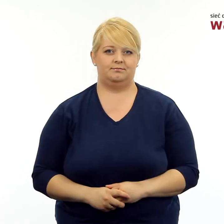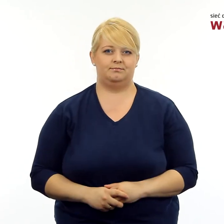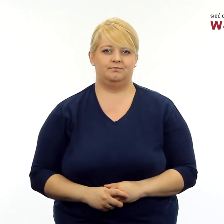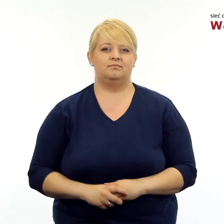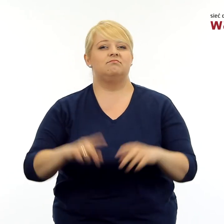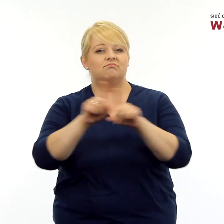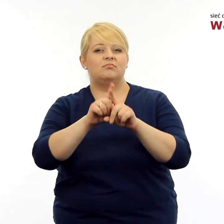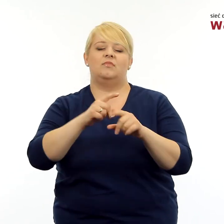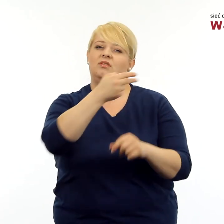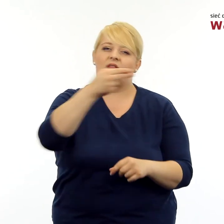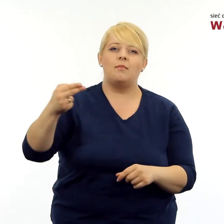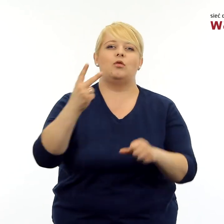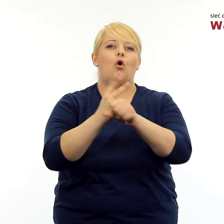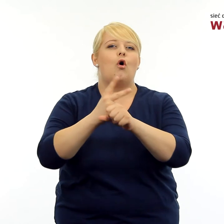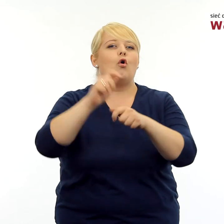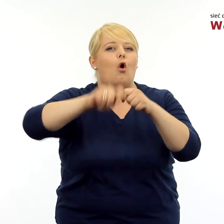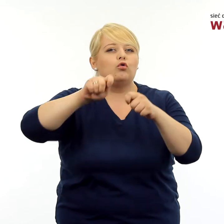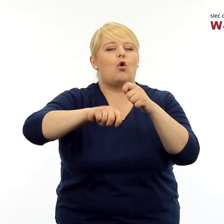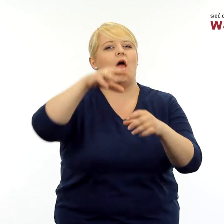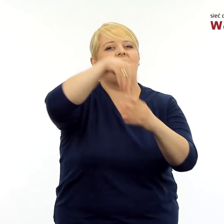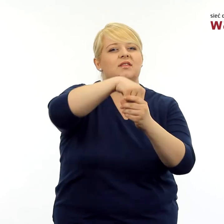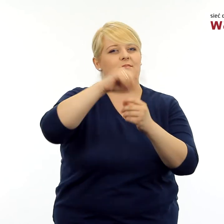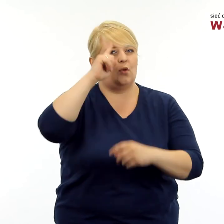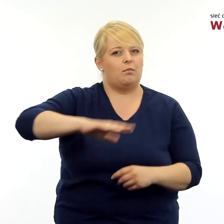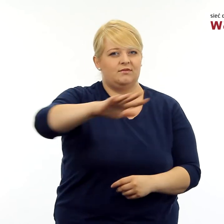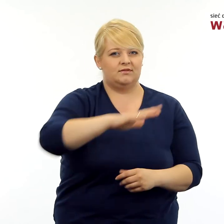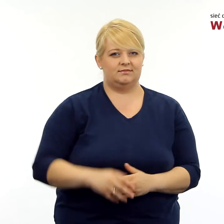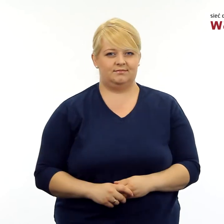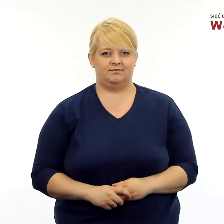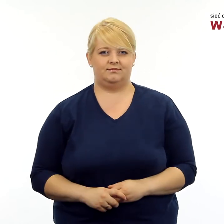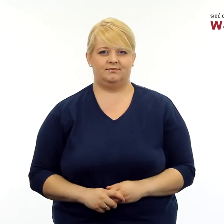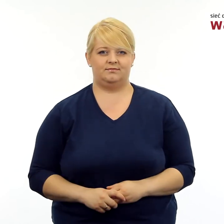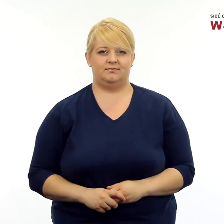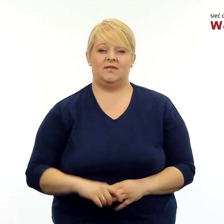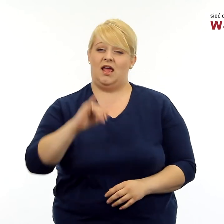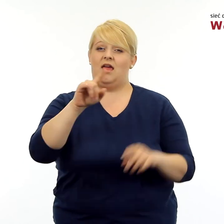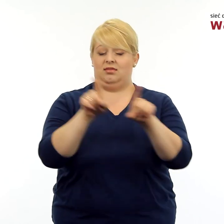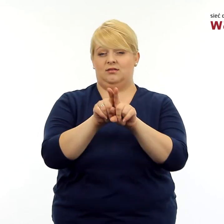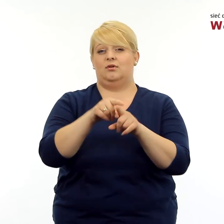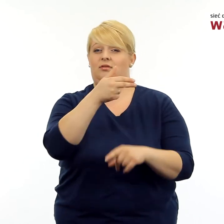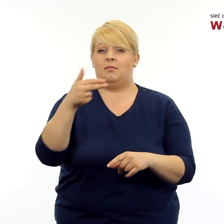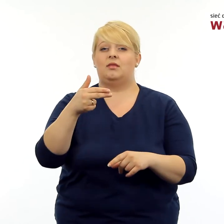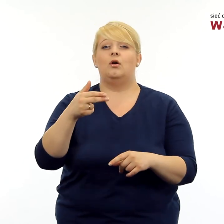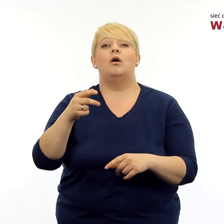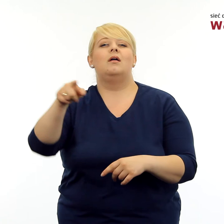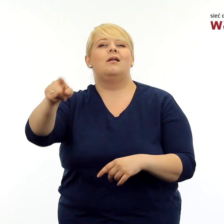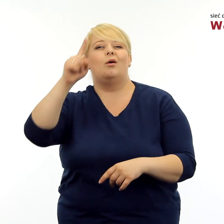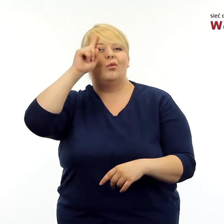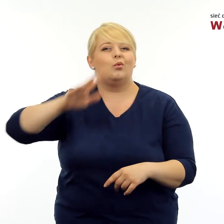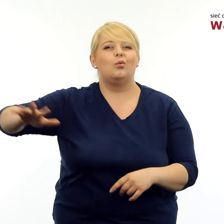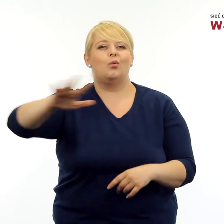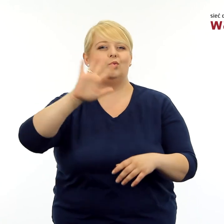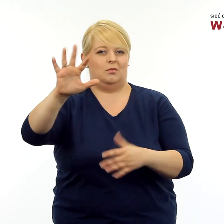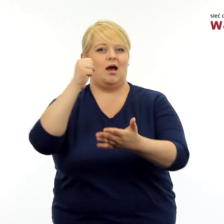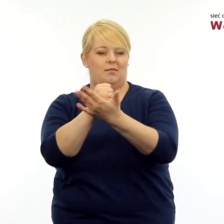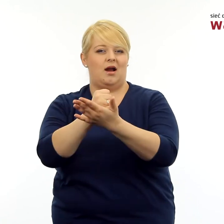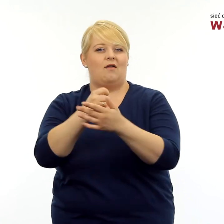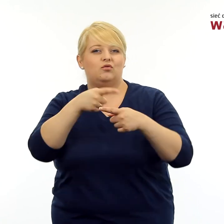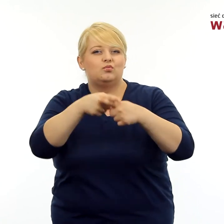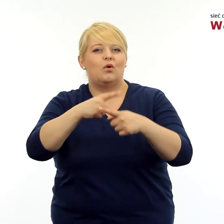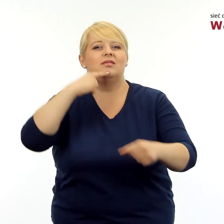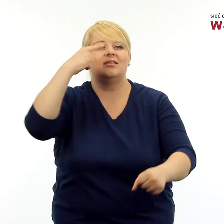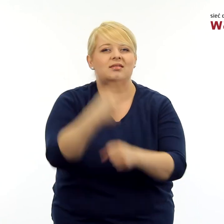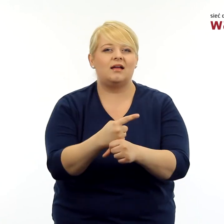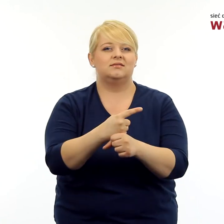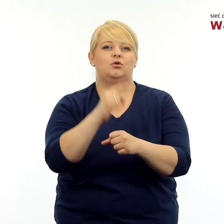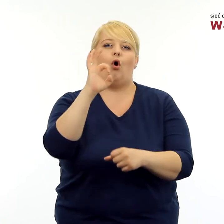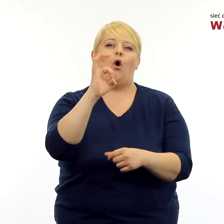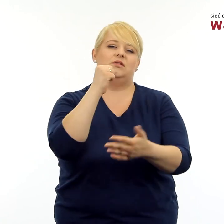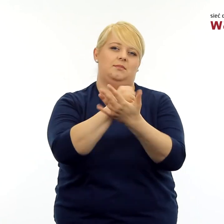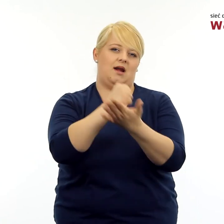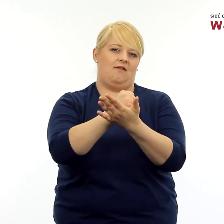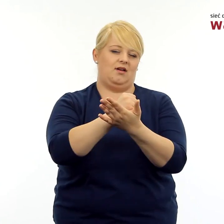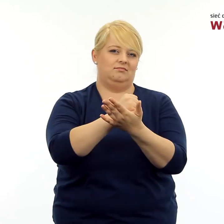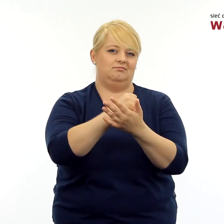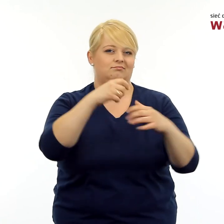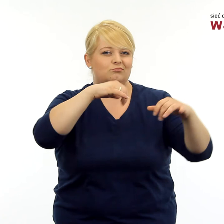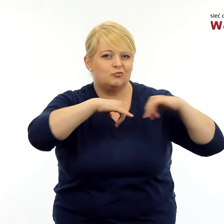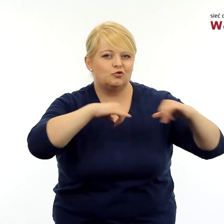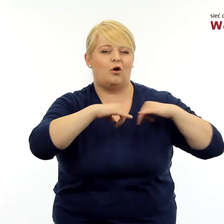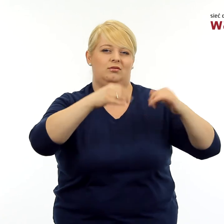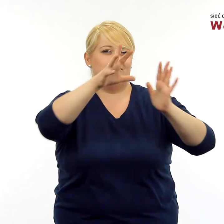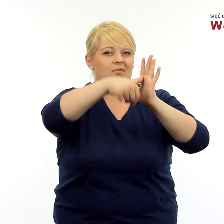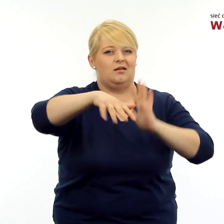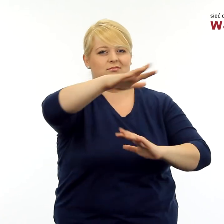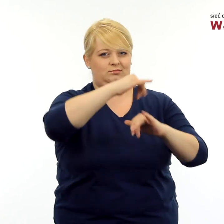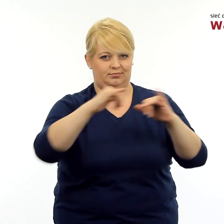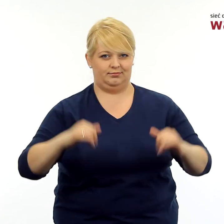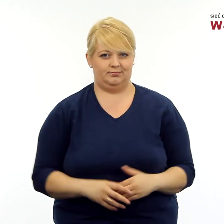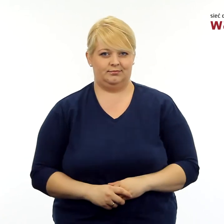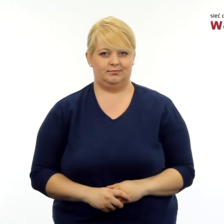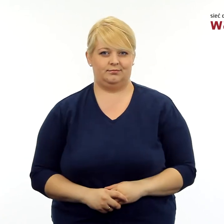kontroli obywatelskiej oraz współdecydowania obywateli o sprawach publicznych.